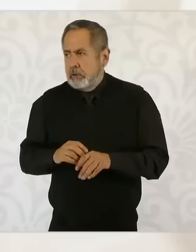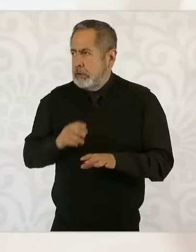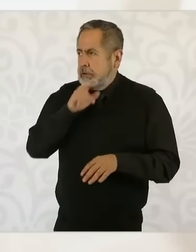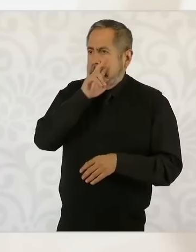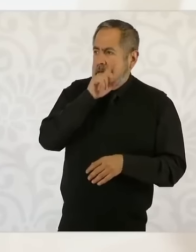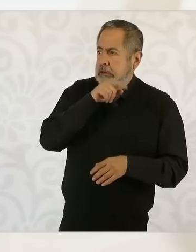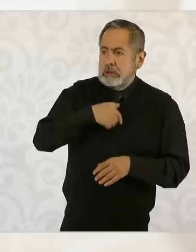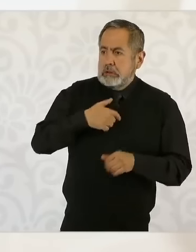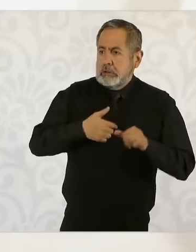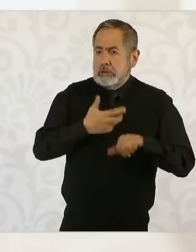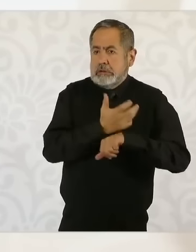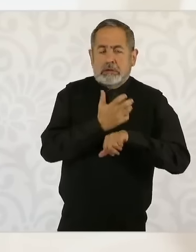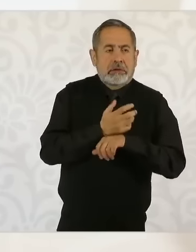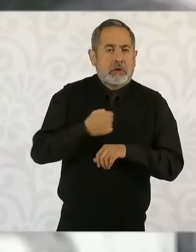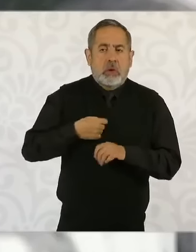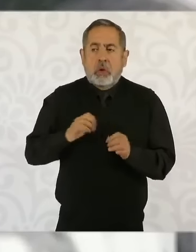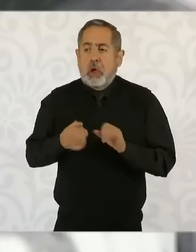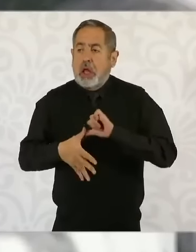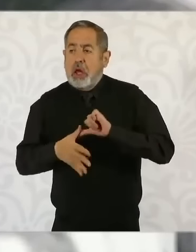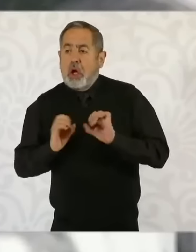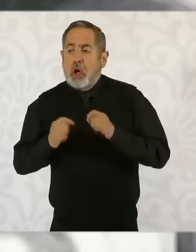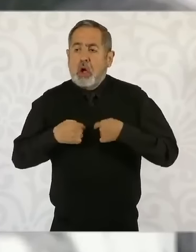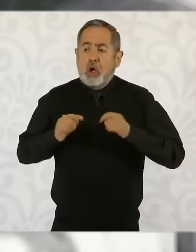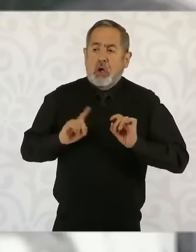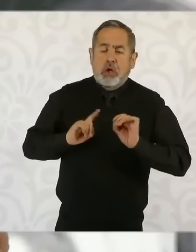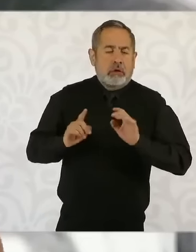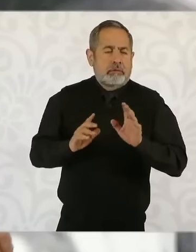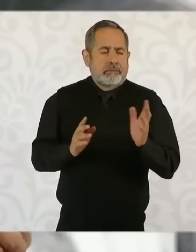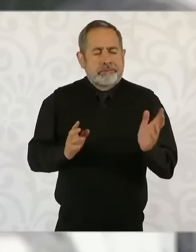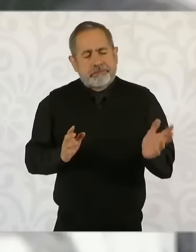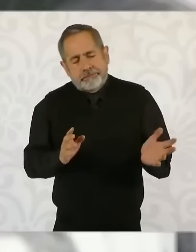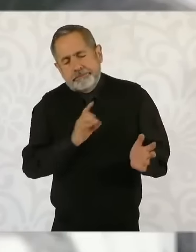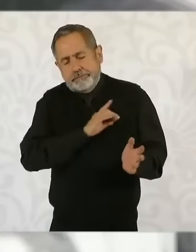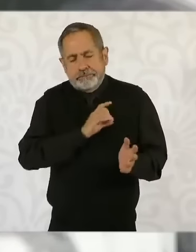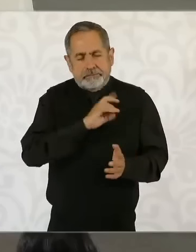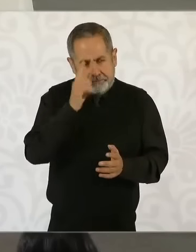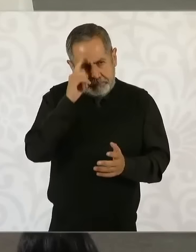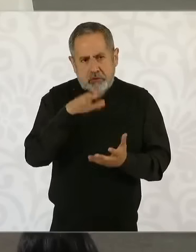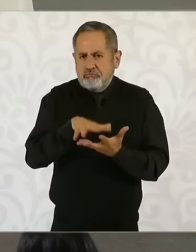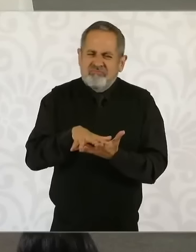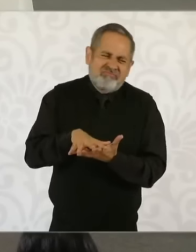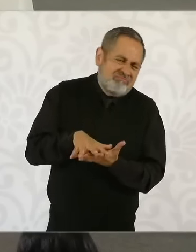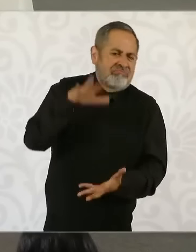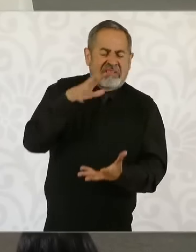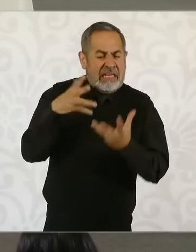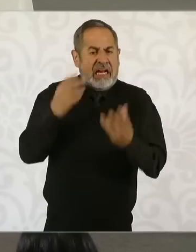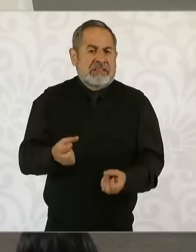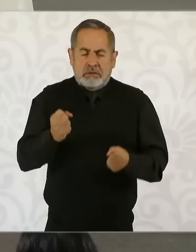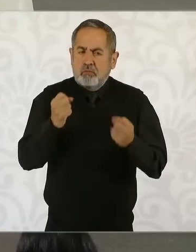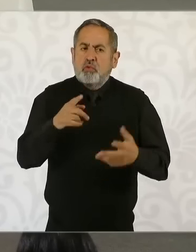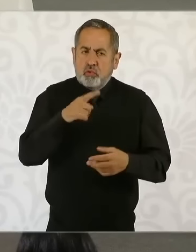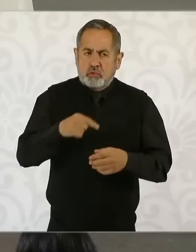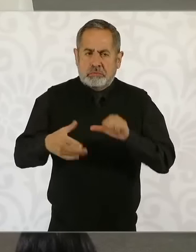entonces estos números son muy conservadores los números reales son mayores que esto adelante el